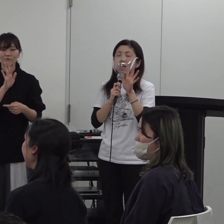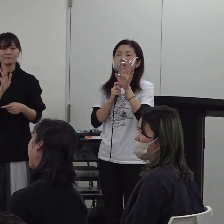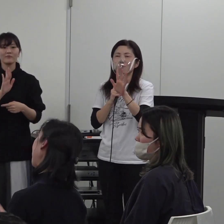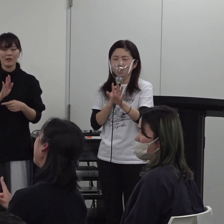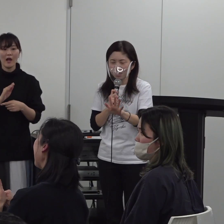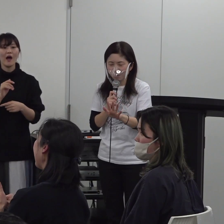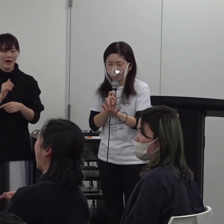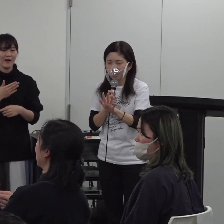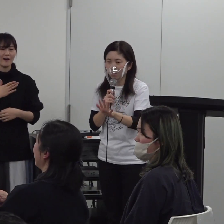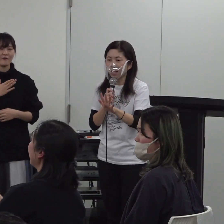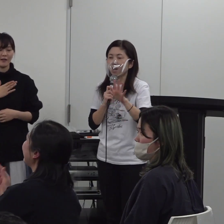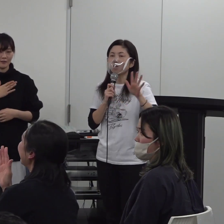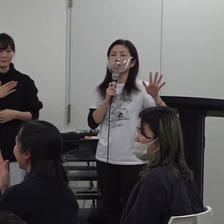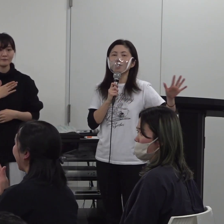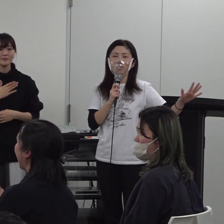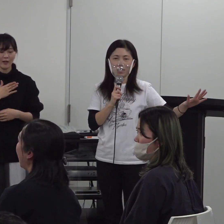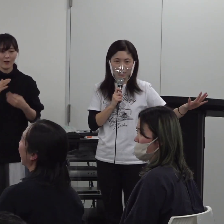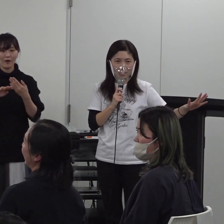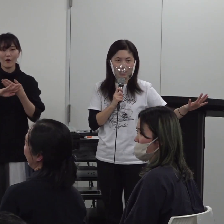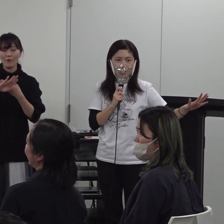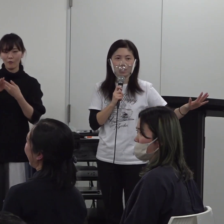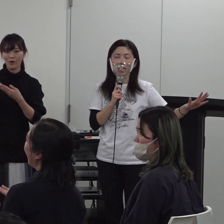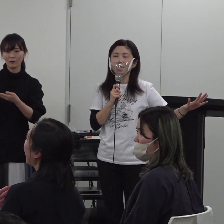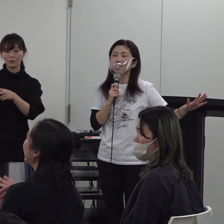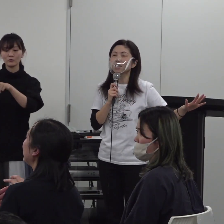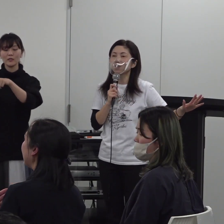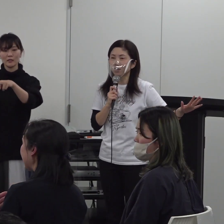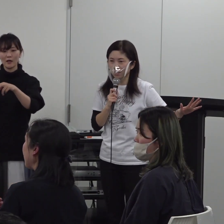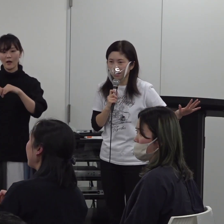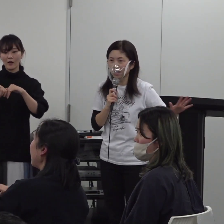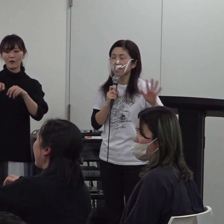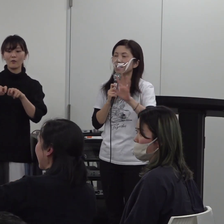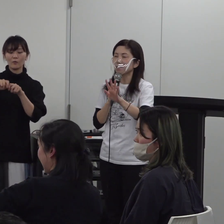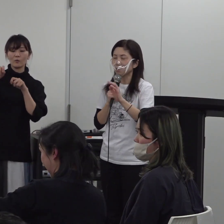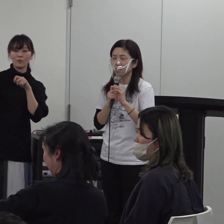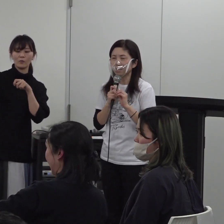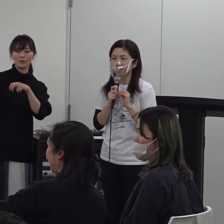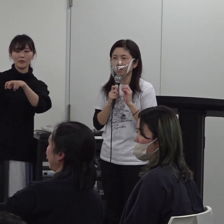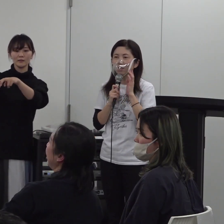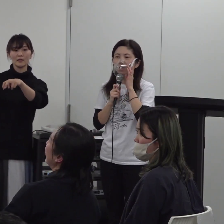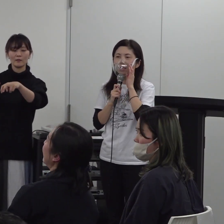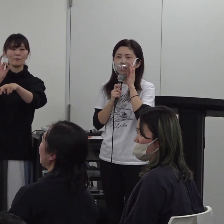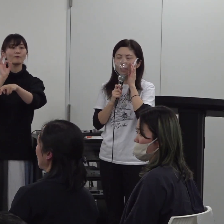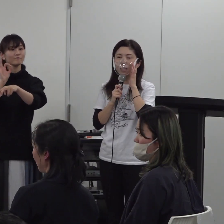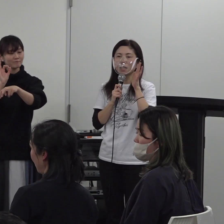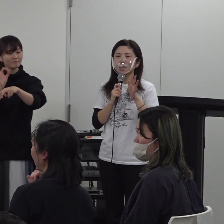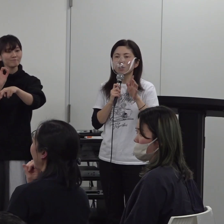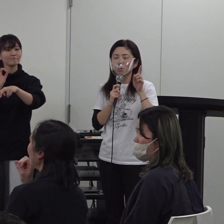わかりましたでは他のお席 少し離れたところでね「大丈夫ですよ」っていう形で